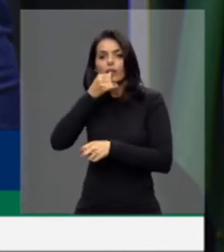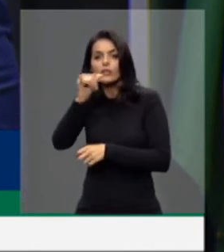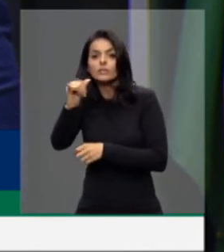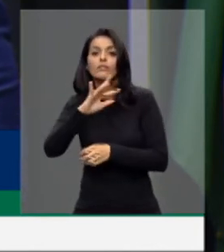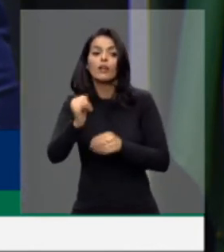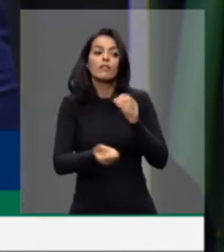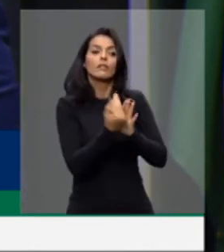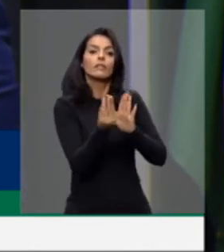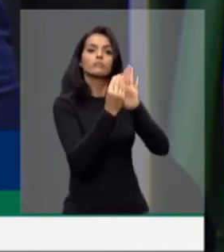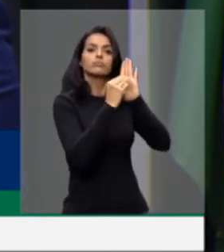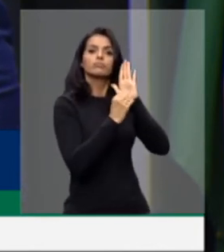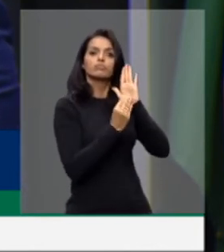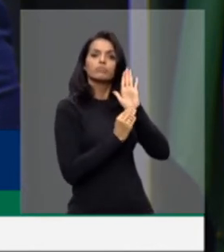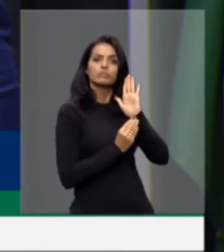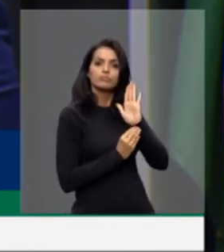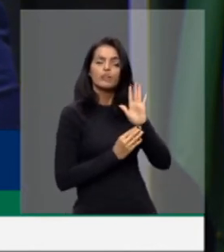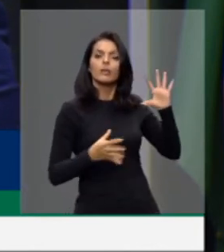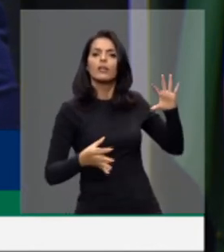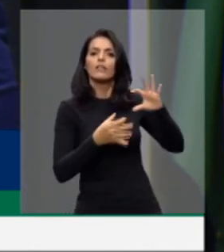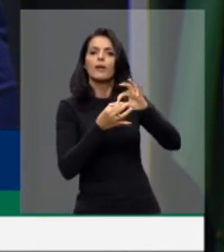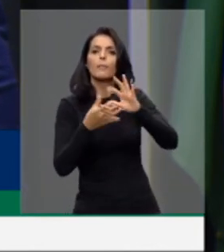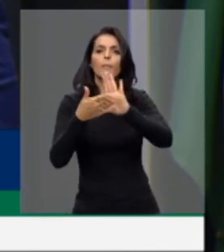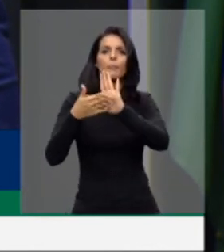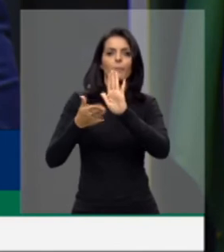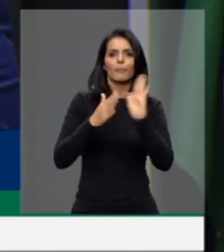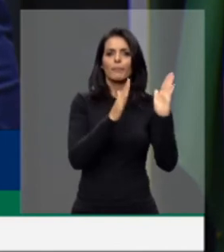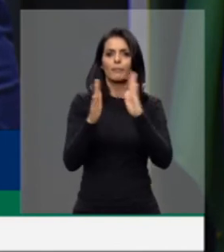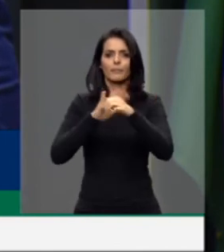TARIFAS DE ENERGIA ELÉTRICA, IMPLEMENTANDO DISPOSITIVOS